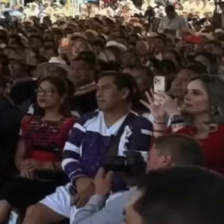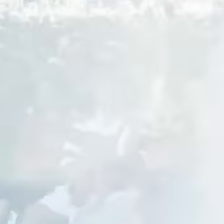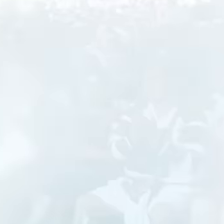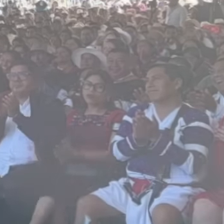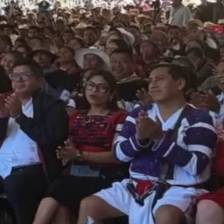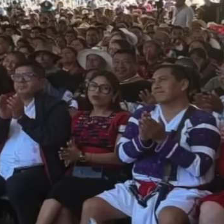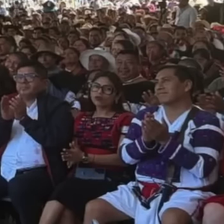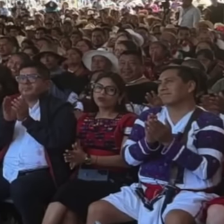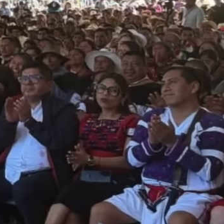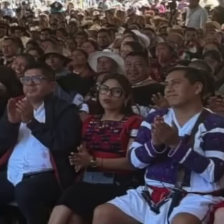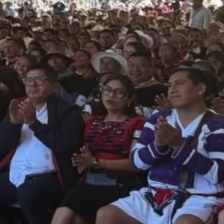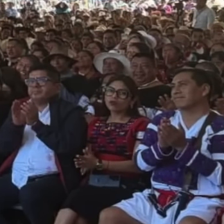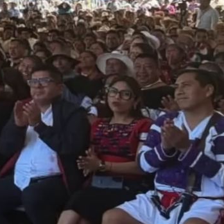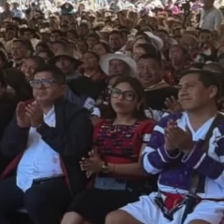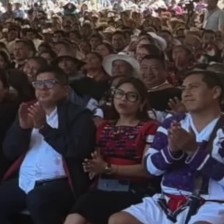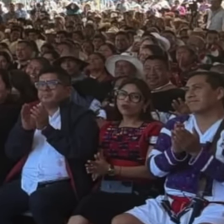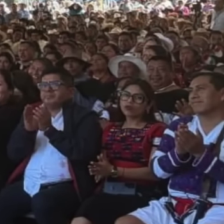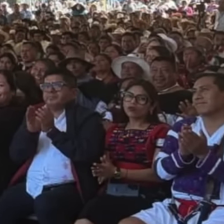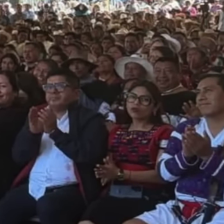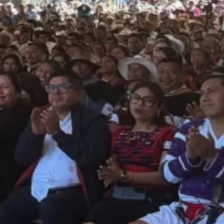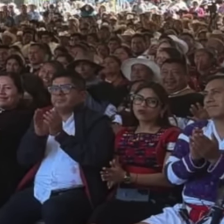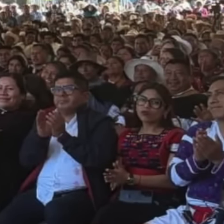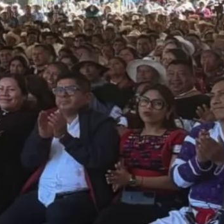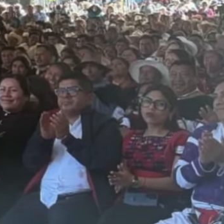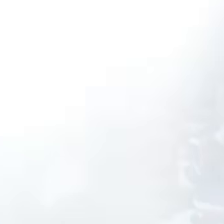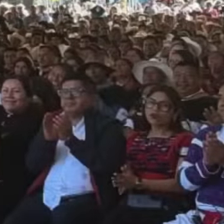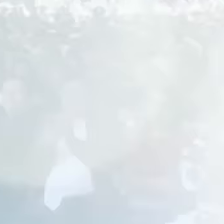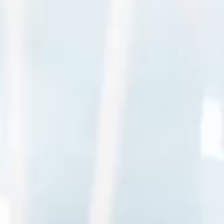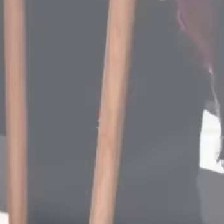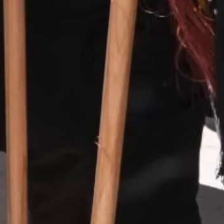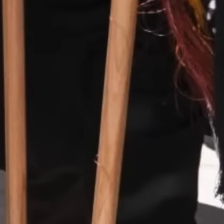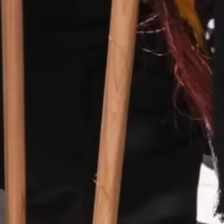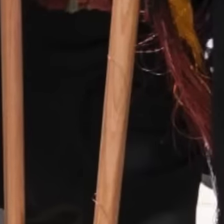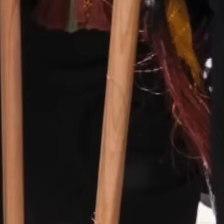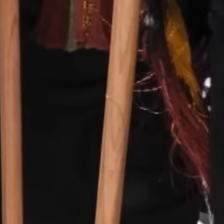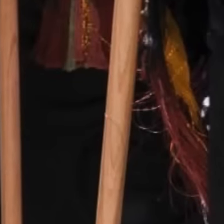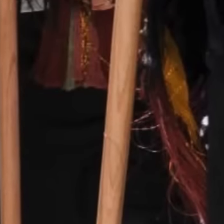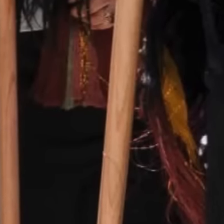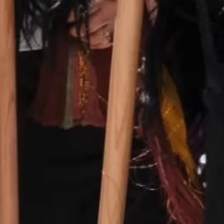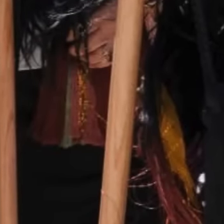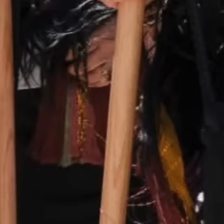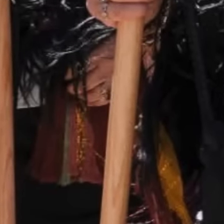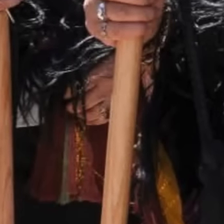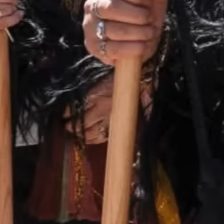ministro presidente Hugo Aguilar Ortiz tomando la palabra y hablando en lengua mixteca. Nunca